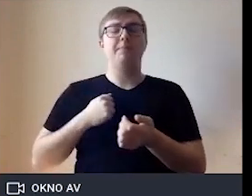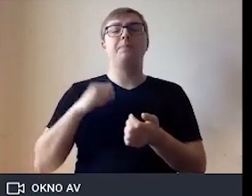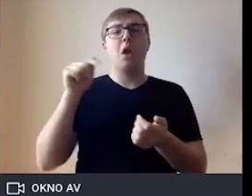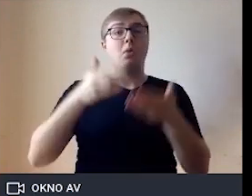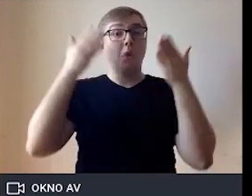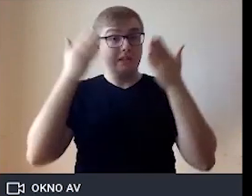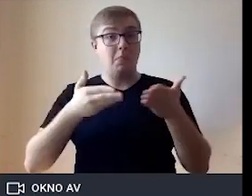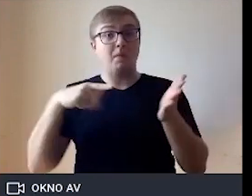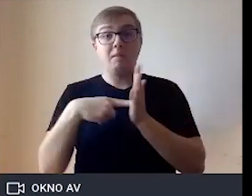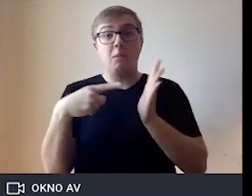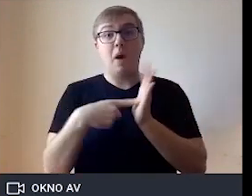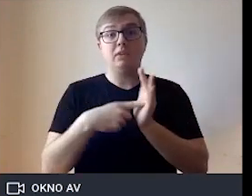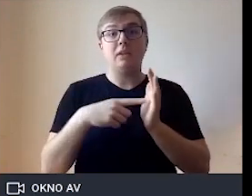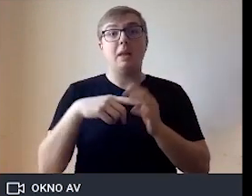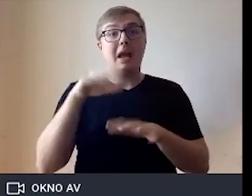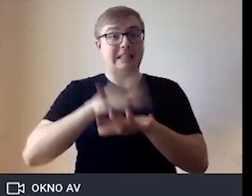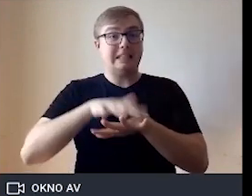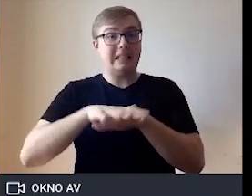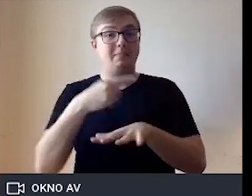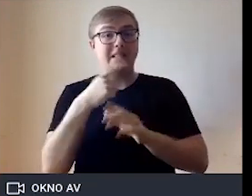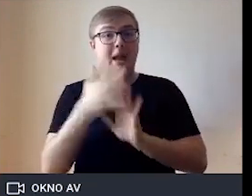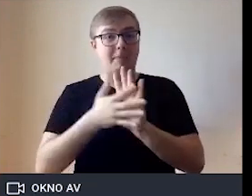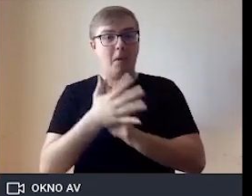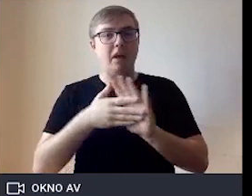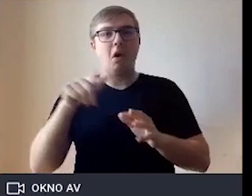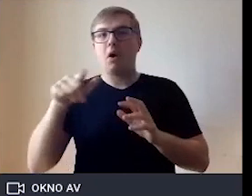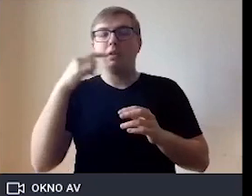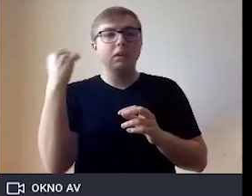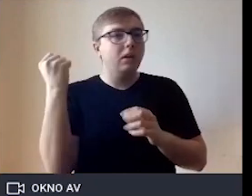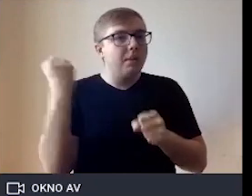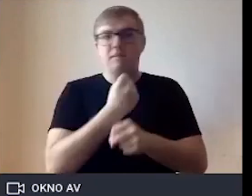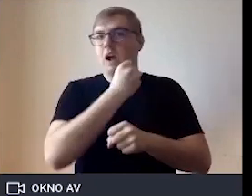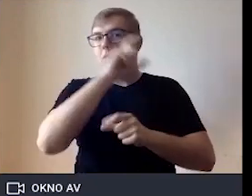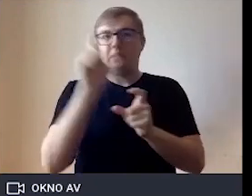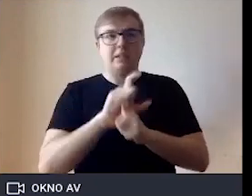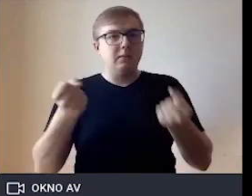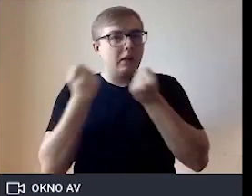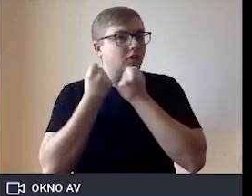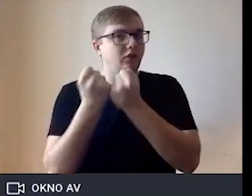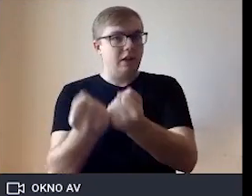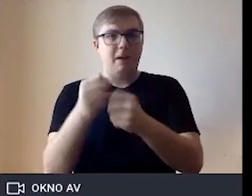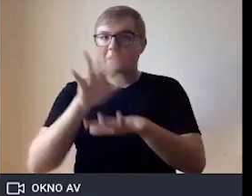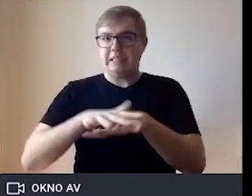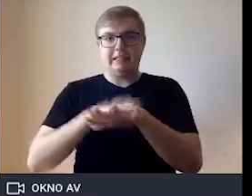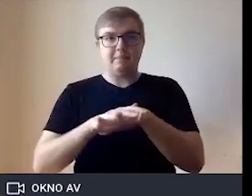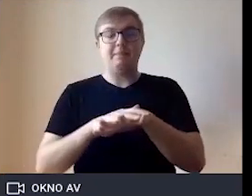Używał i nadal używa właśnie SJM i twardo przy nim obstaje.